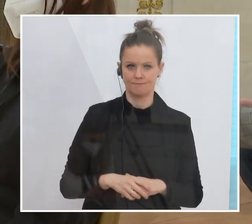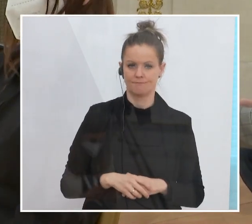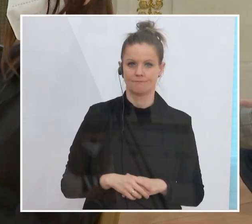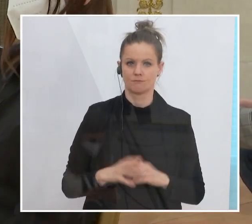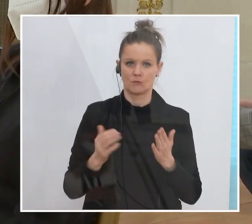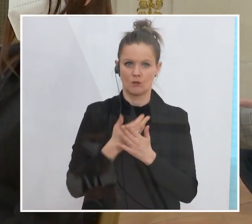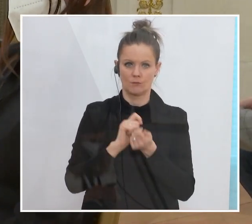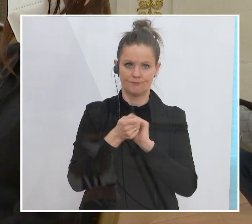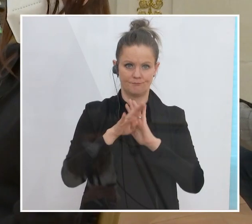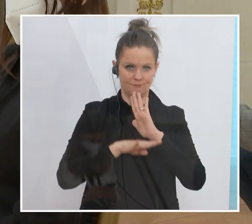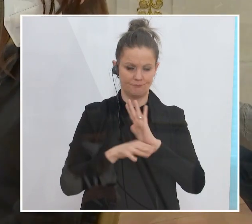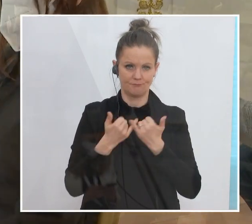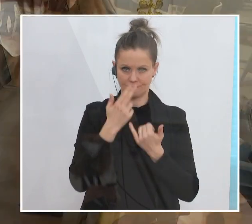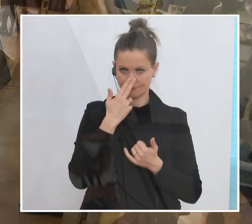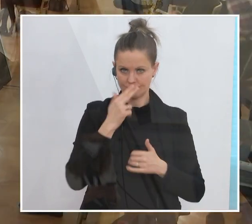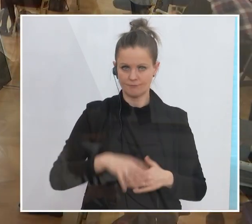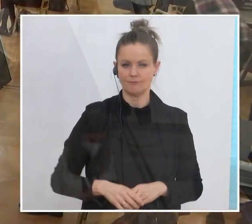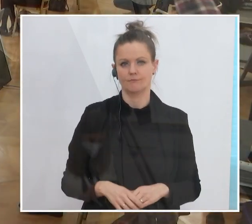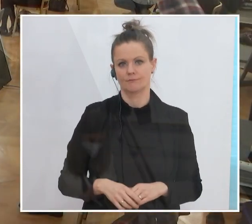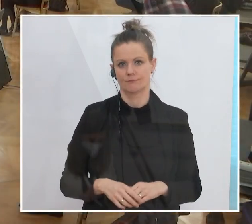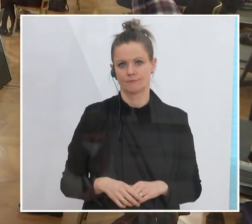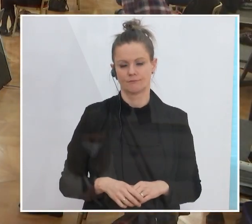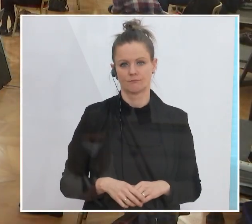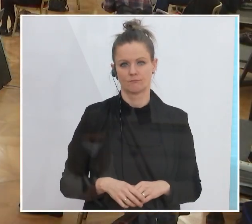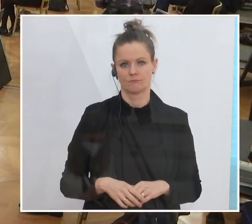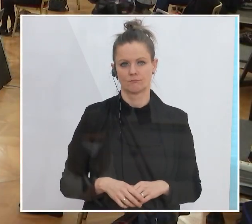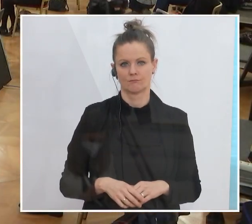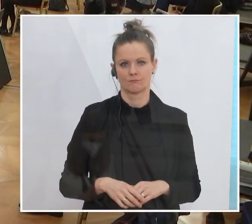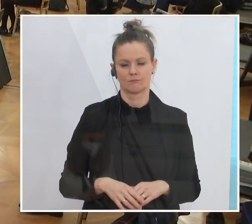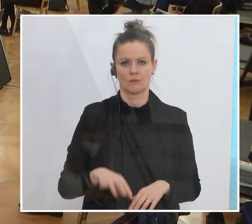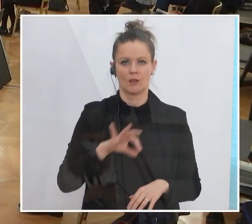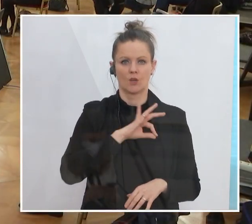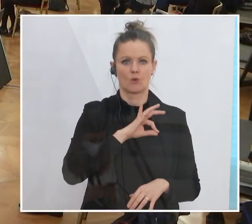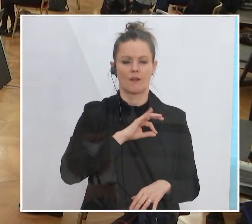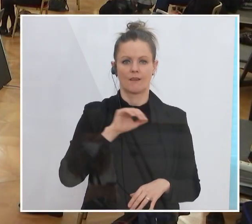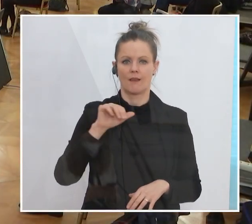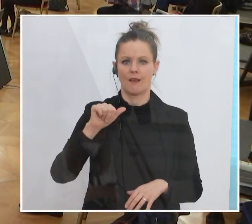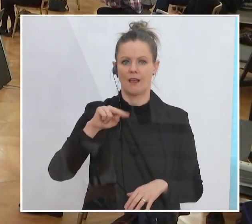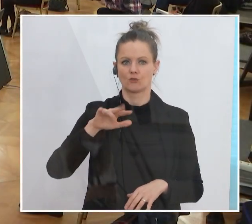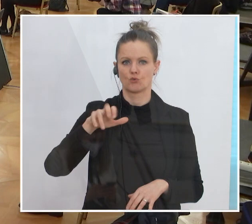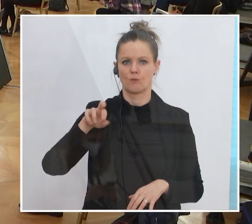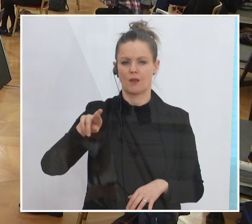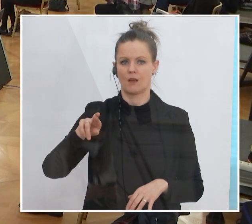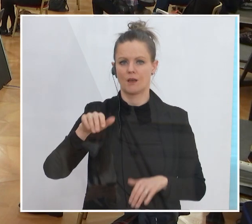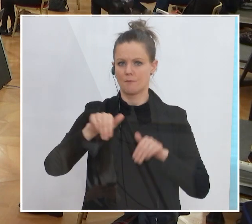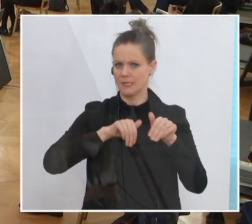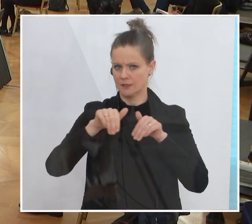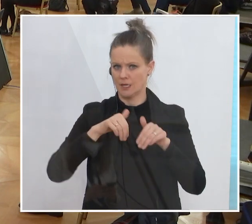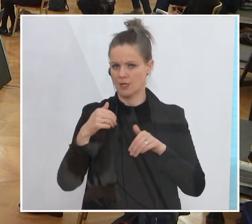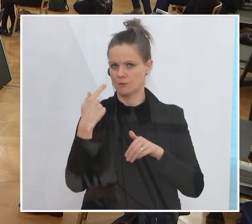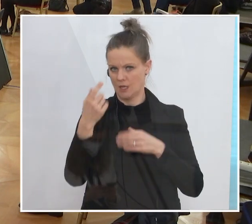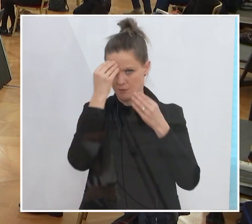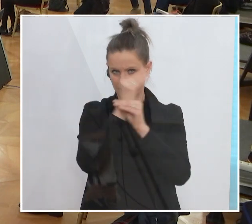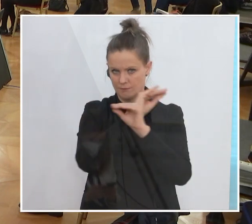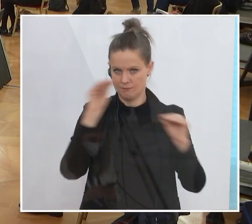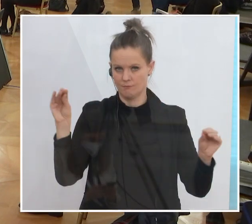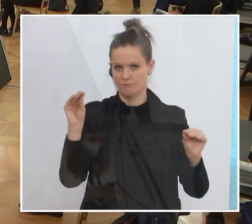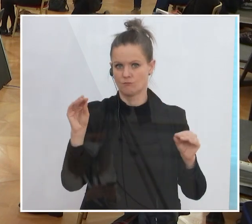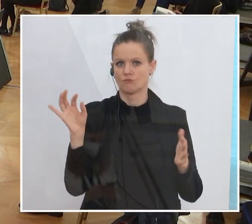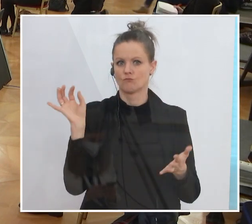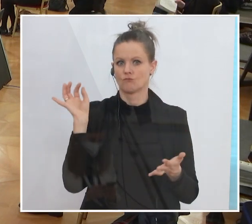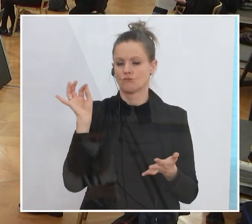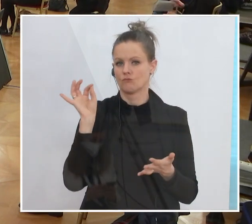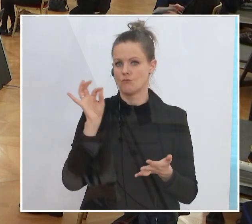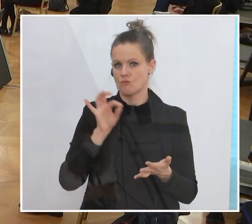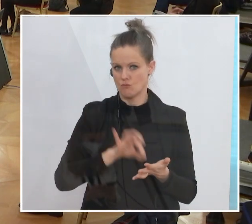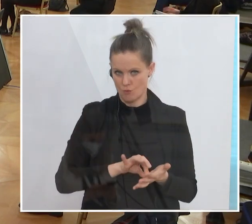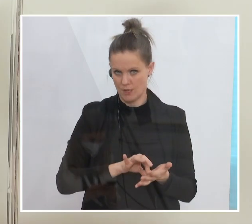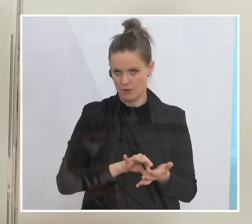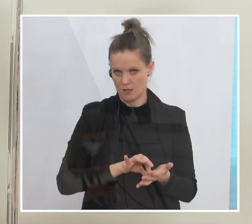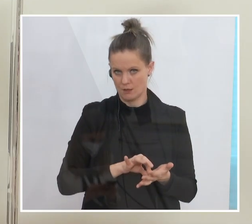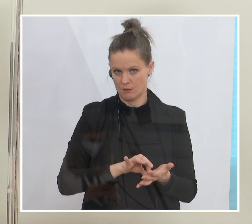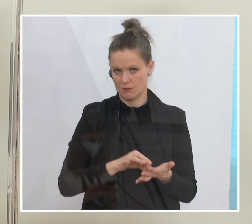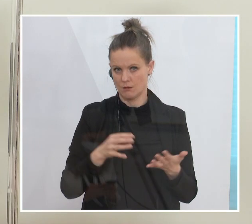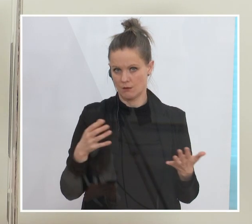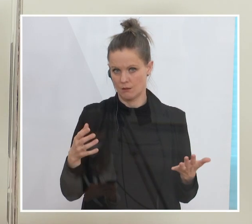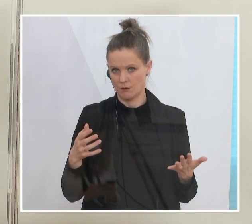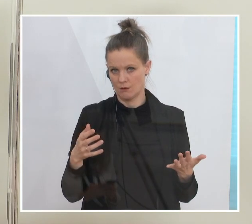Ja, der Herr Kollege Anschober ist ja, wie vom Ministerium verlautbart, in Spitalsbeobachtung